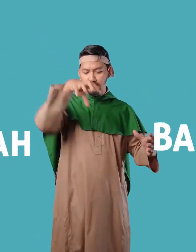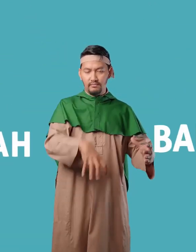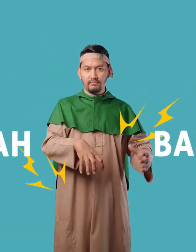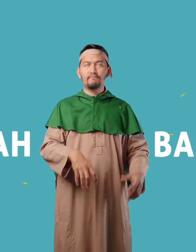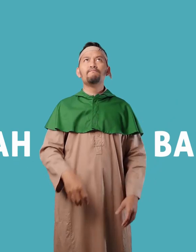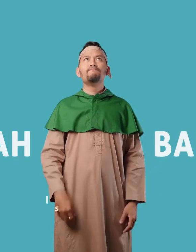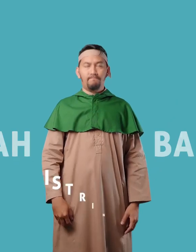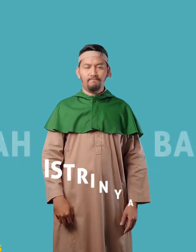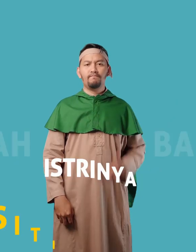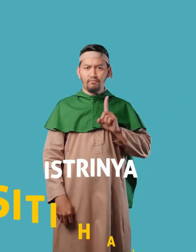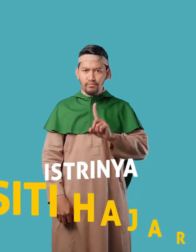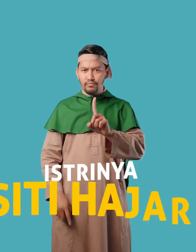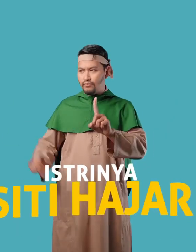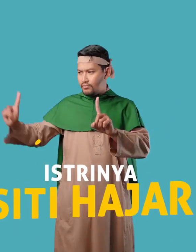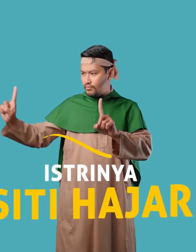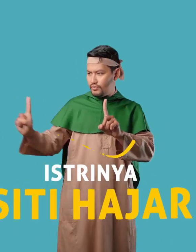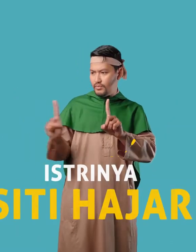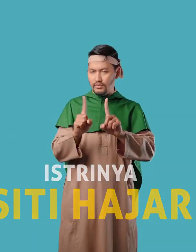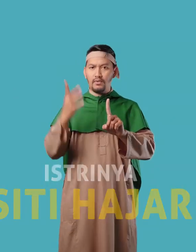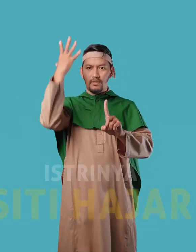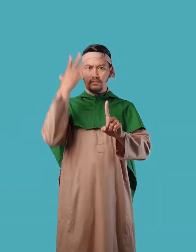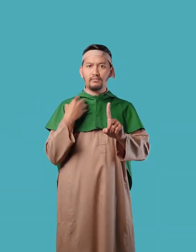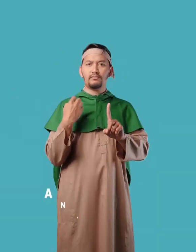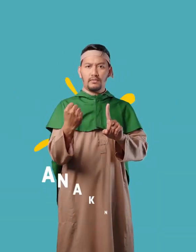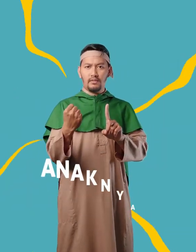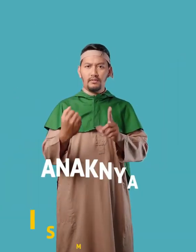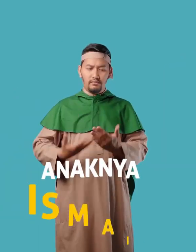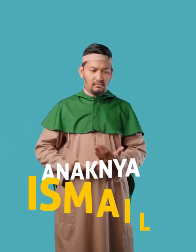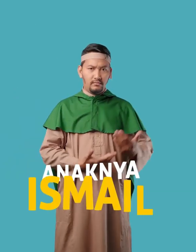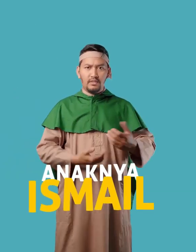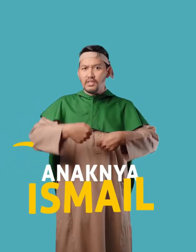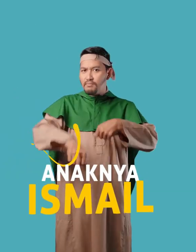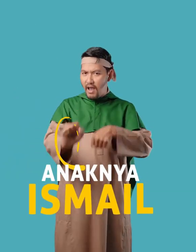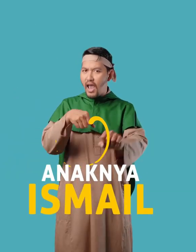Bersama dengan isterinya Siti Hajar dan anaknya yang masih bayi yaitu Ismail